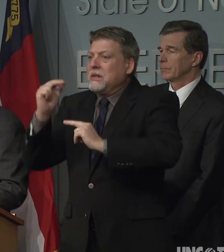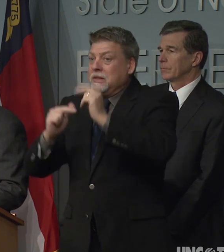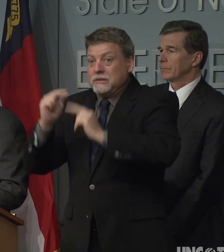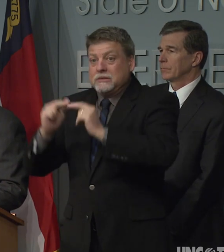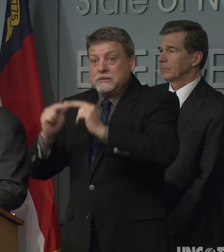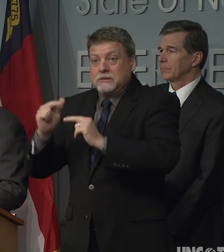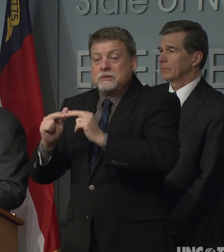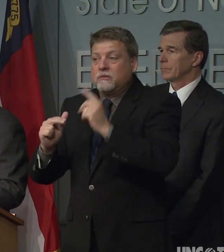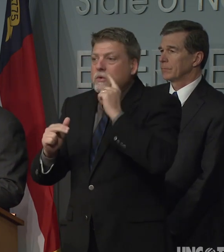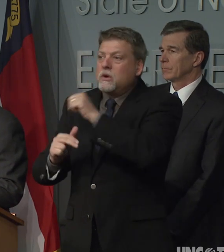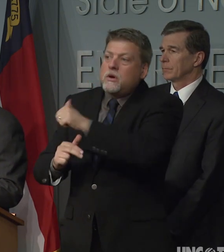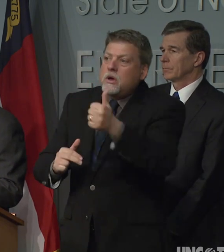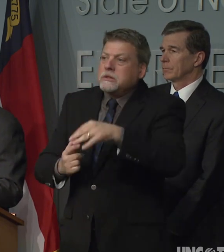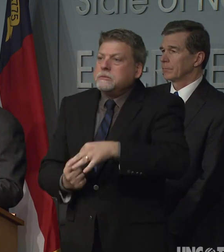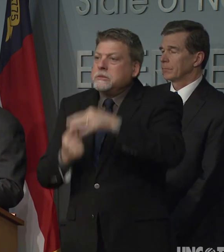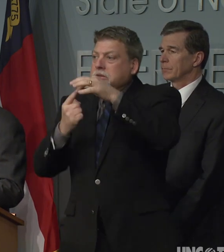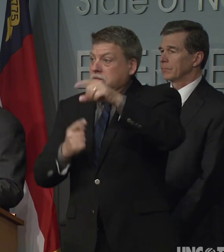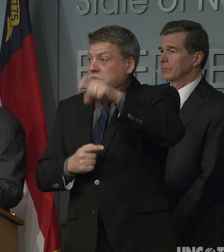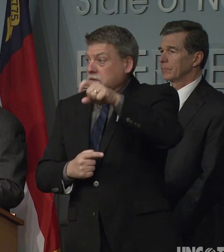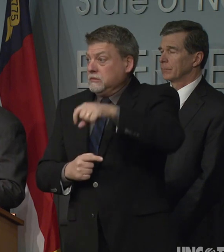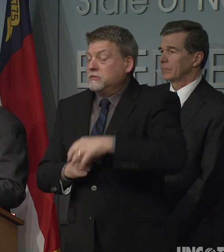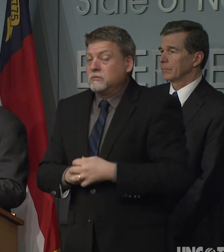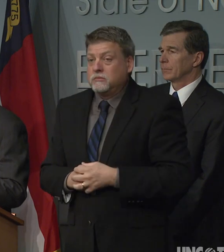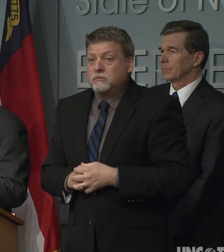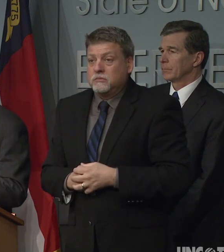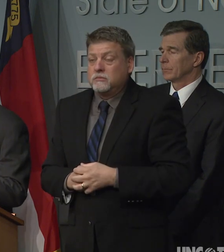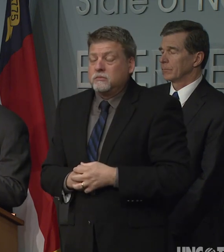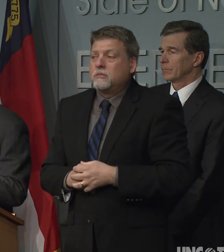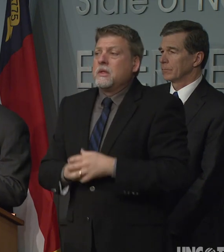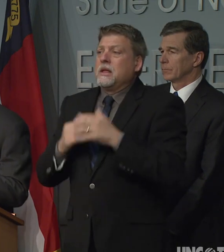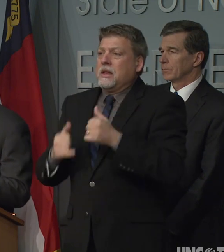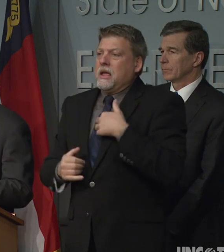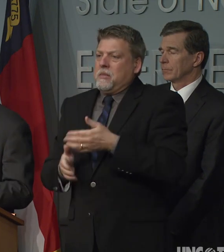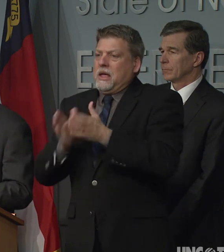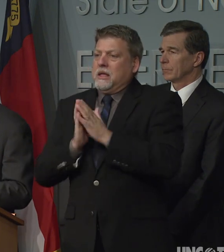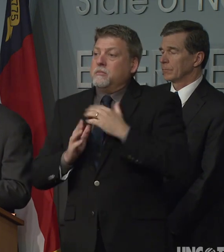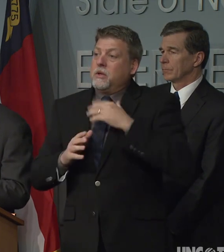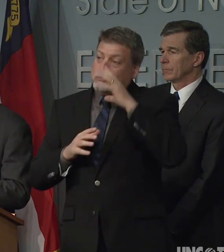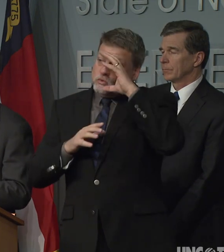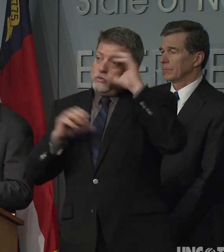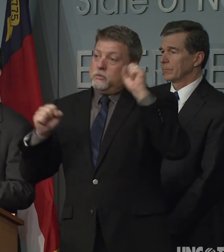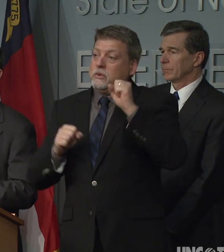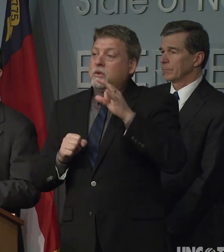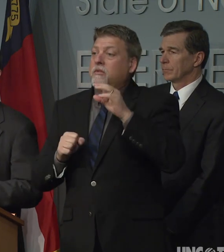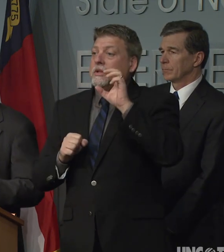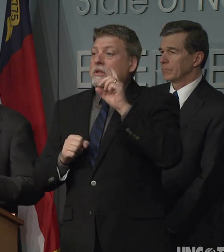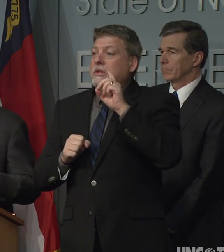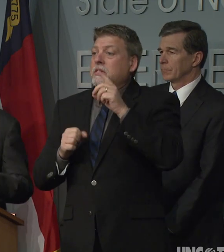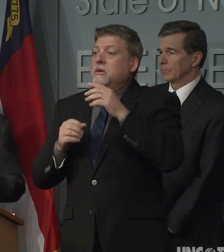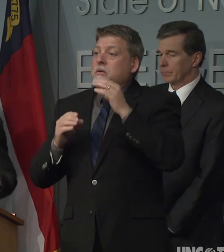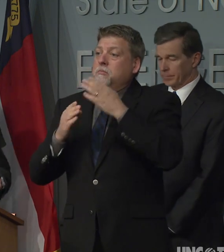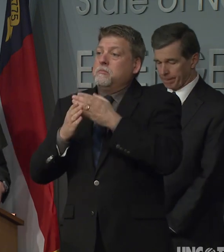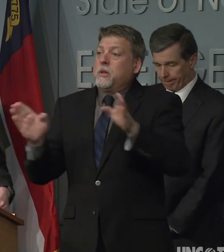otros líderes de salud Pública para coordinar planes con respecto al acceso y utilización de las